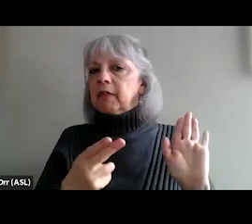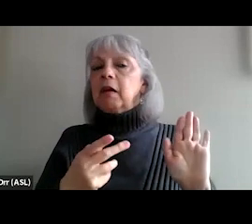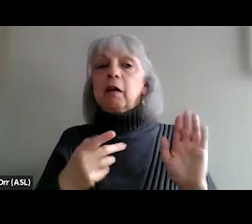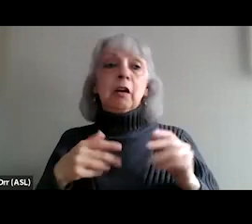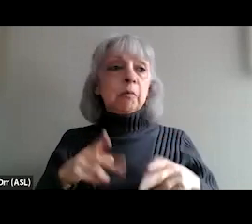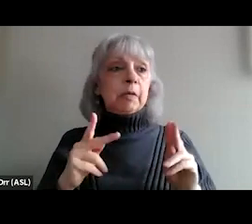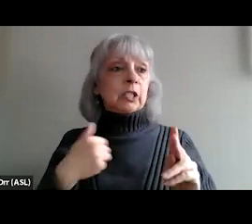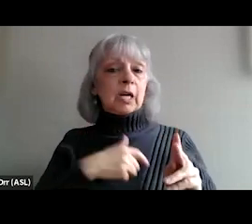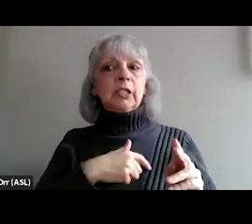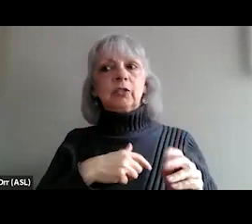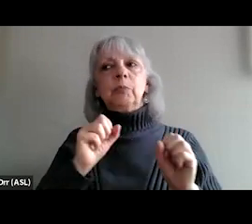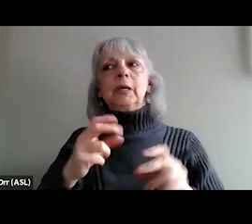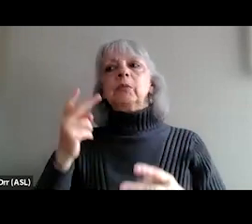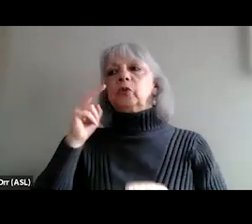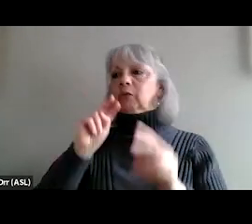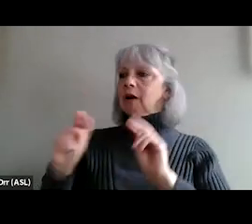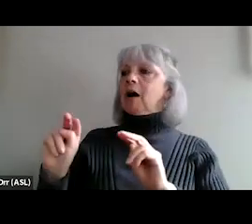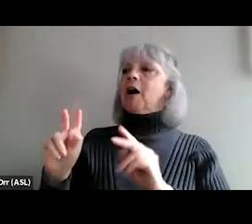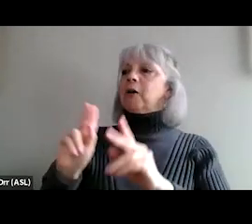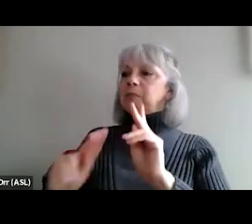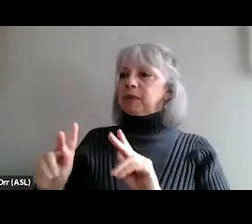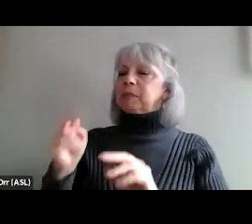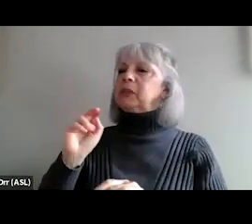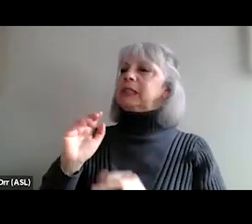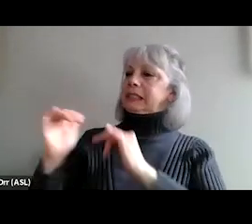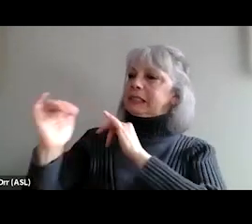tratar a las personas como nos gustaría ser tratados.